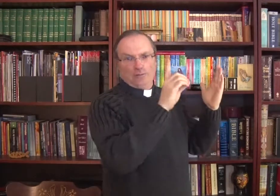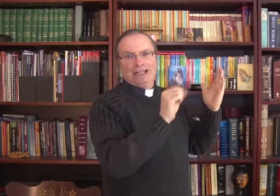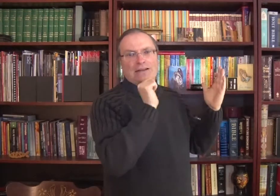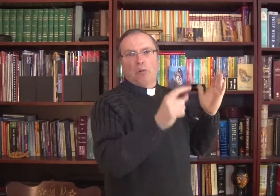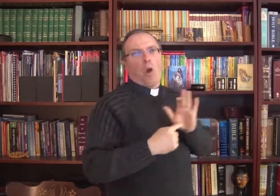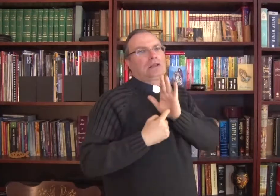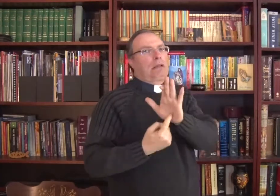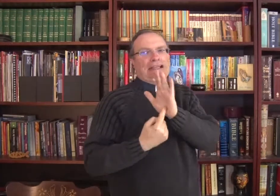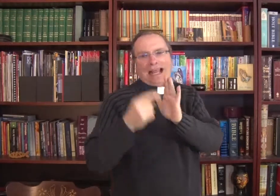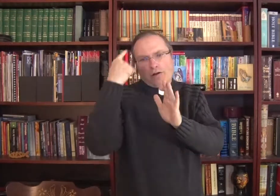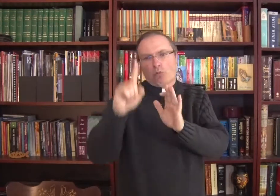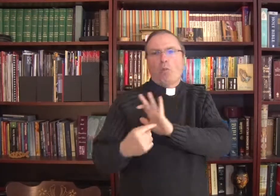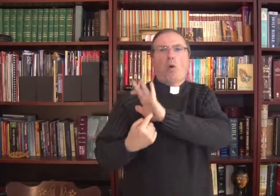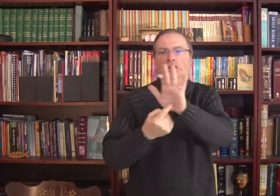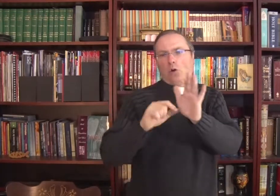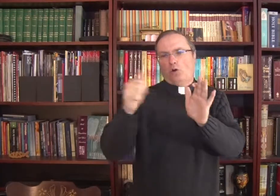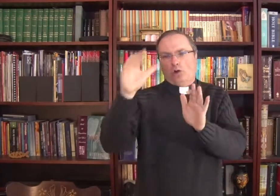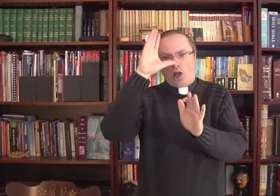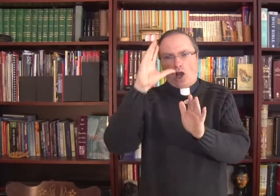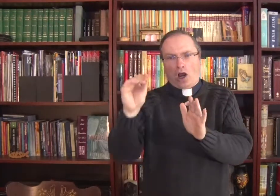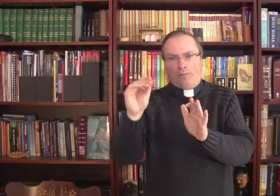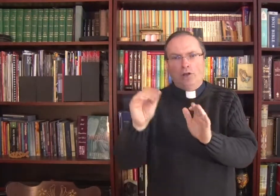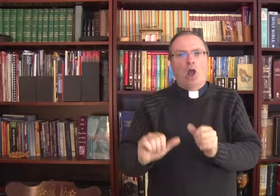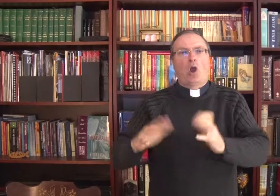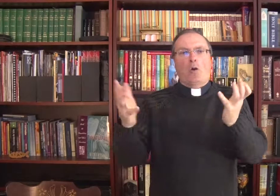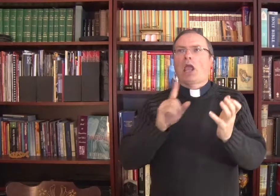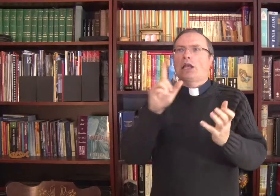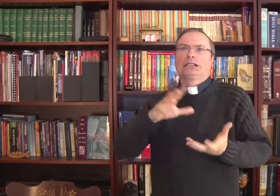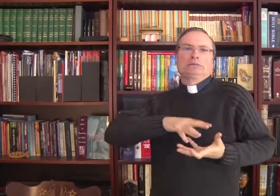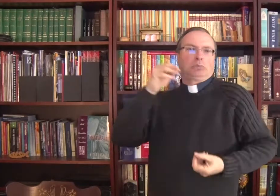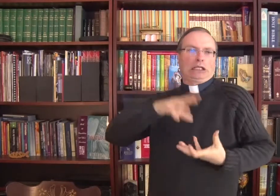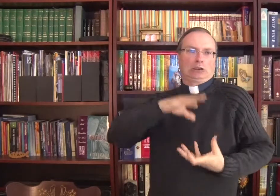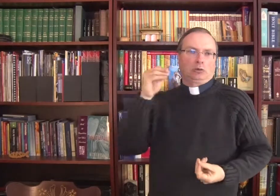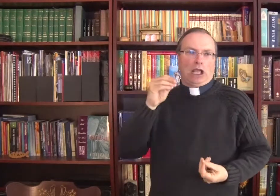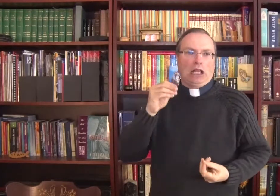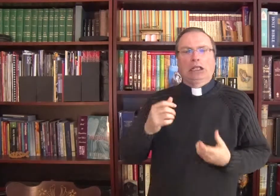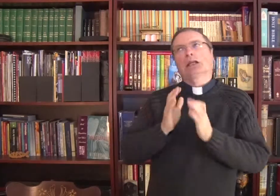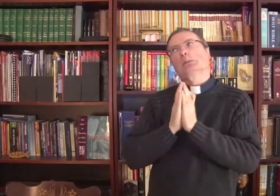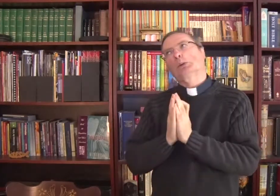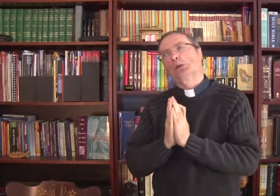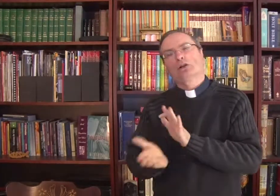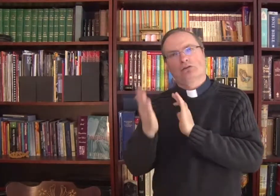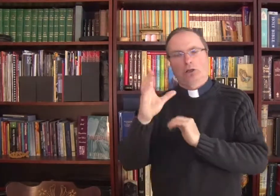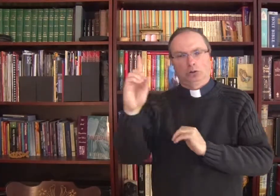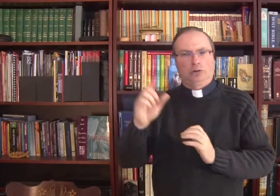et ce n’est pas un spectacle pour montrer aux autres hommes combien on est spirituel et pieux devant Dieu.